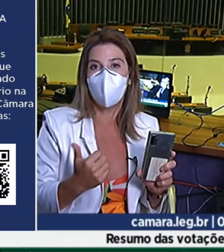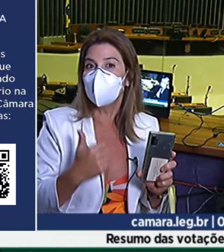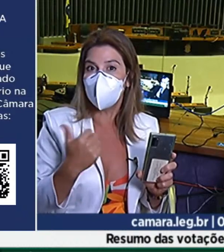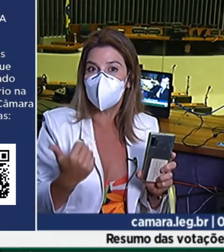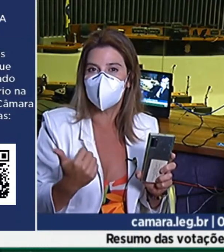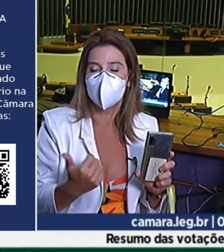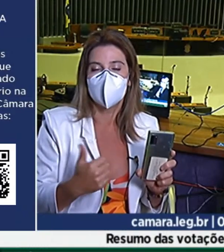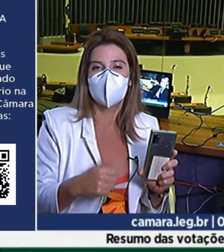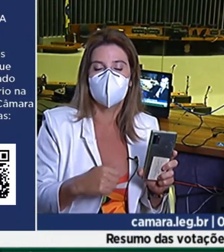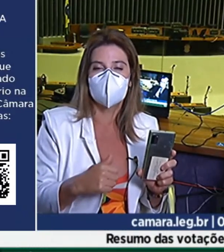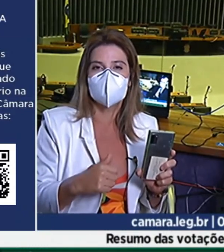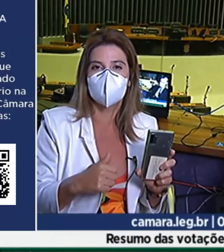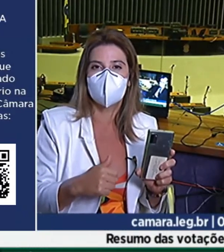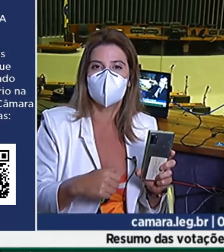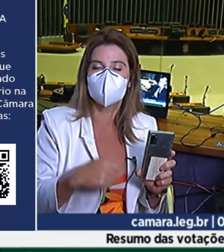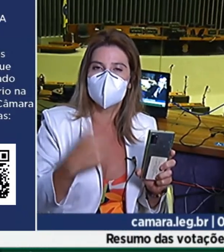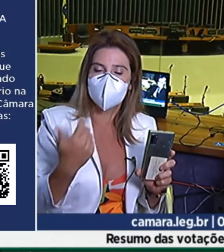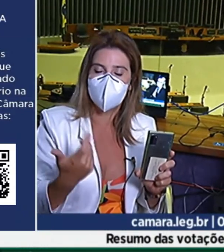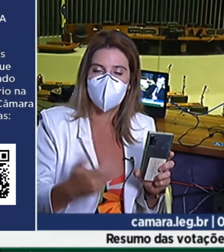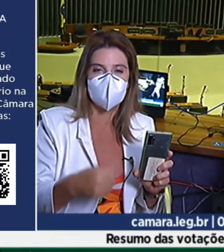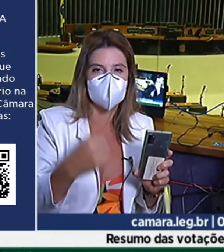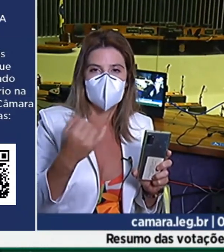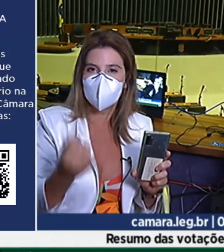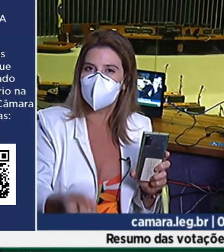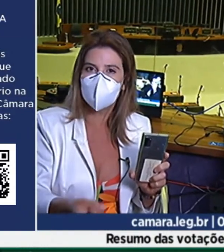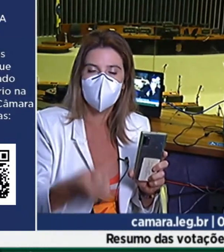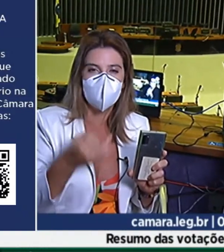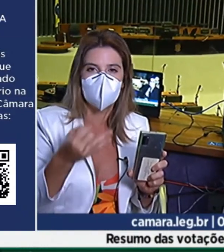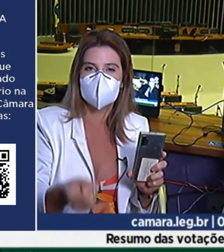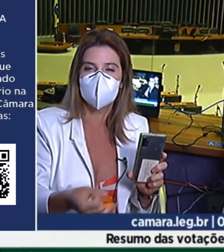NA INTERNET, SEJA NO YOUTUBE, FACEBOOK OU TAMBÉM PELO